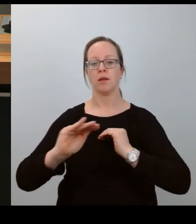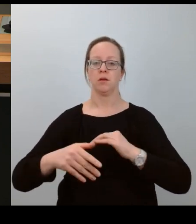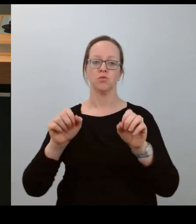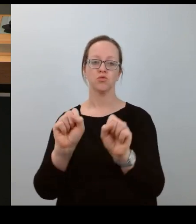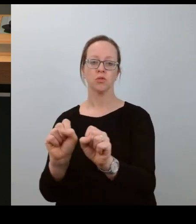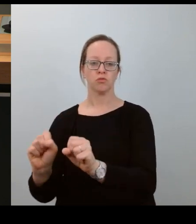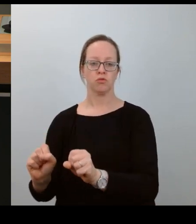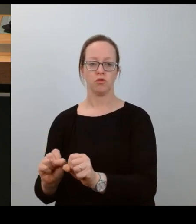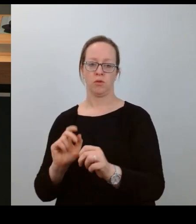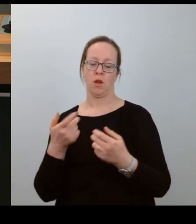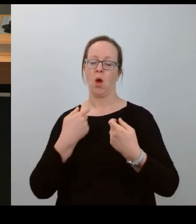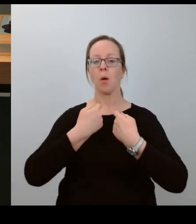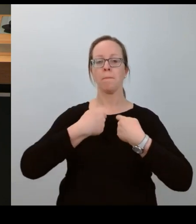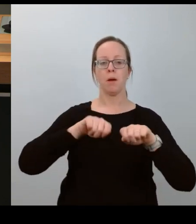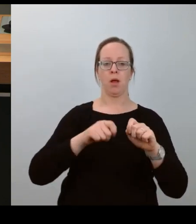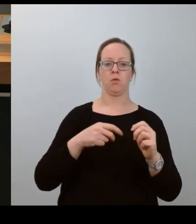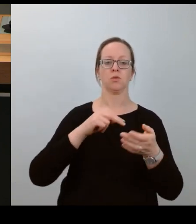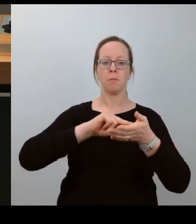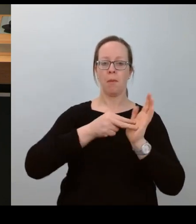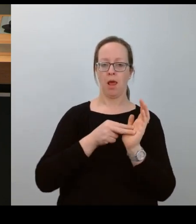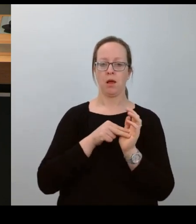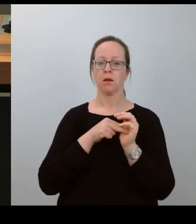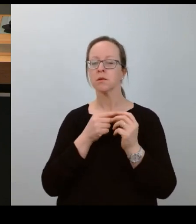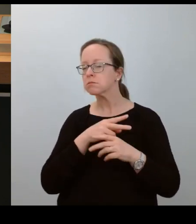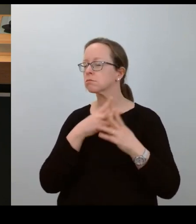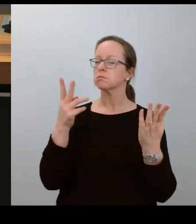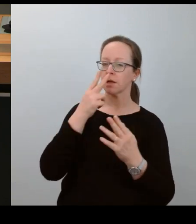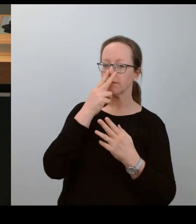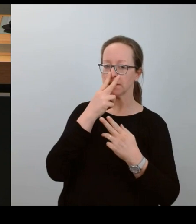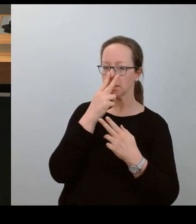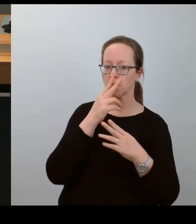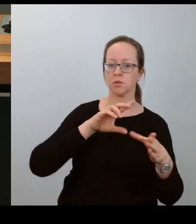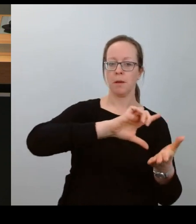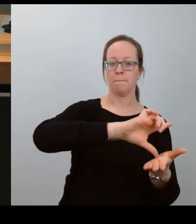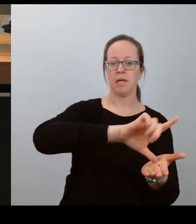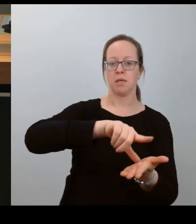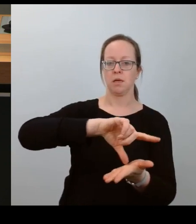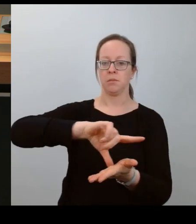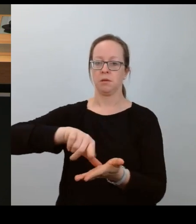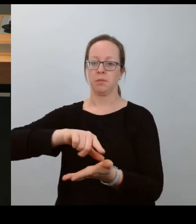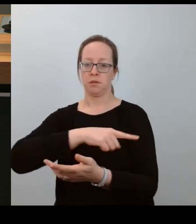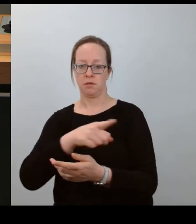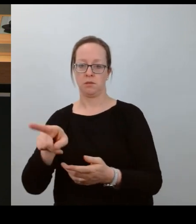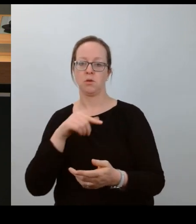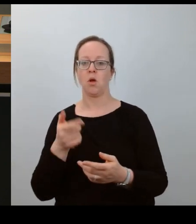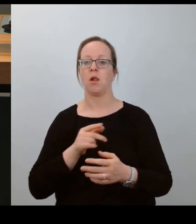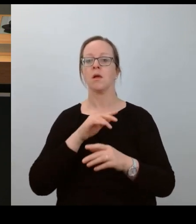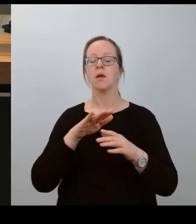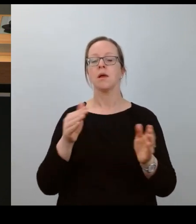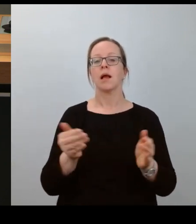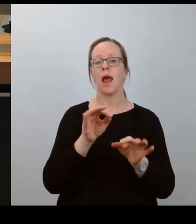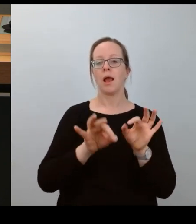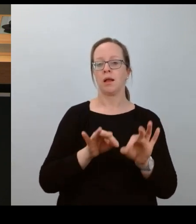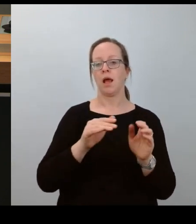Zum Beispiel auch mein Heimatbezirk Pankow. Das missfällt mir sehr. Und wir wollen natürlich auch Ankaufsfonds einrichten, wo man